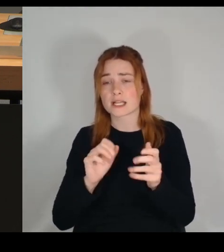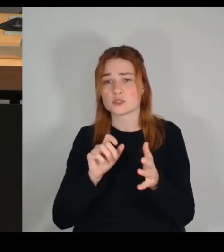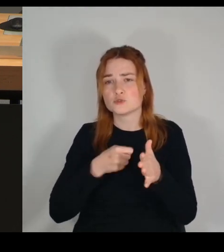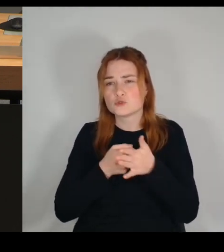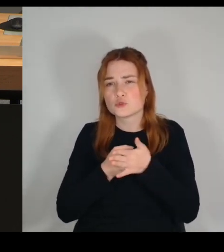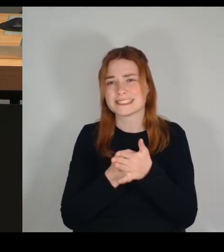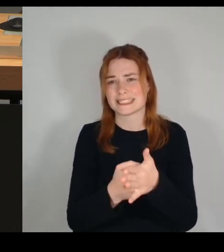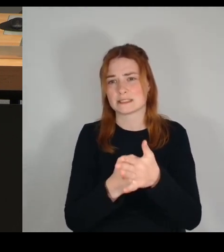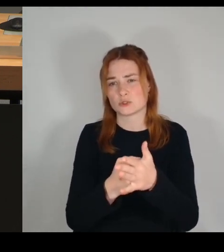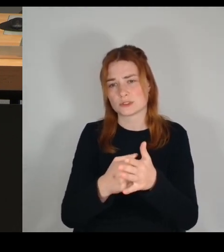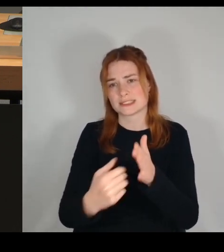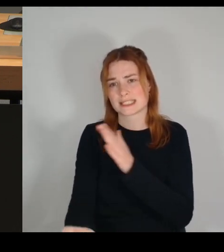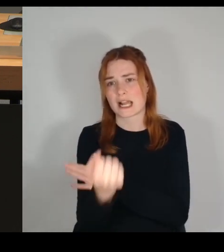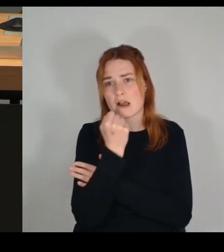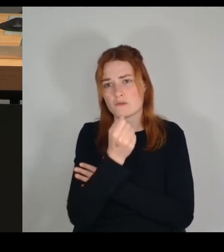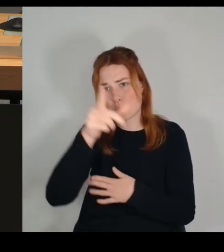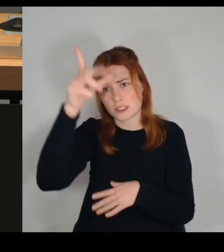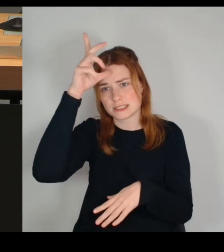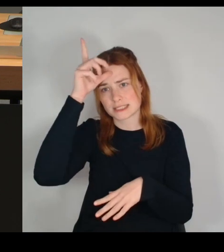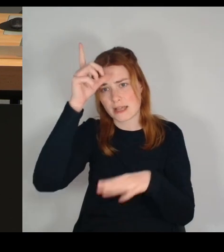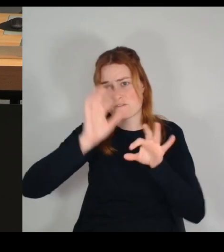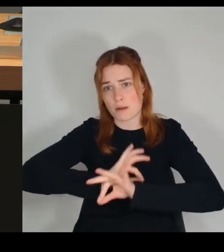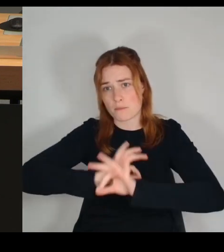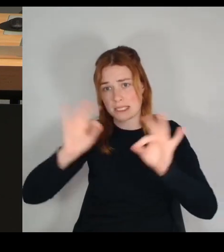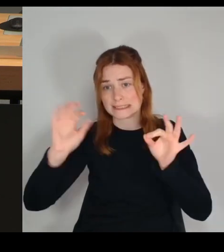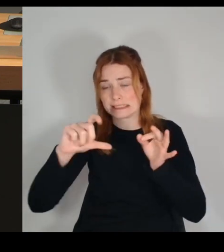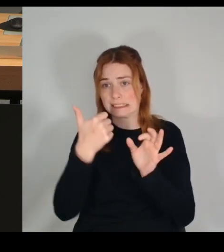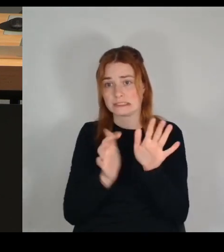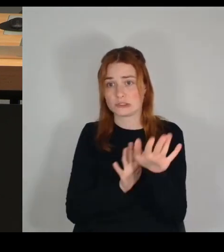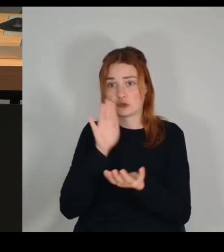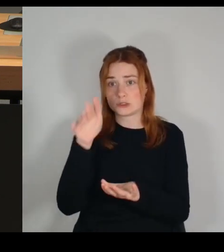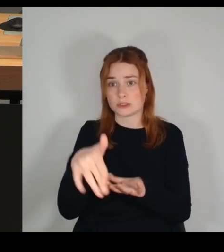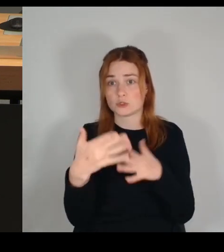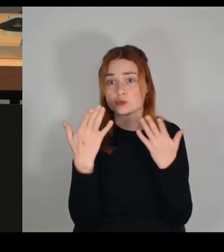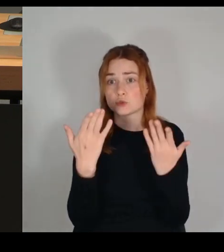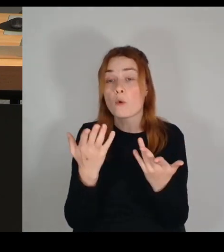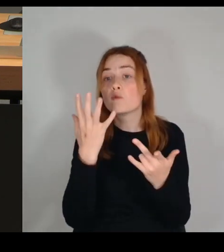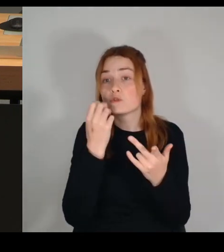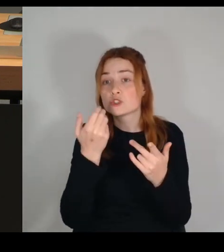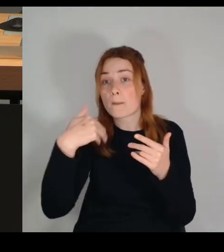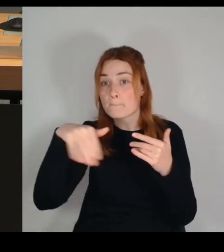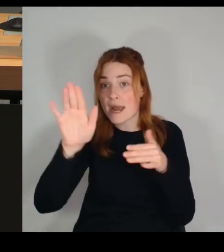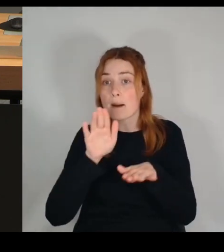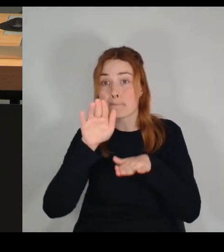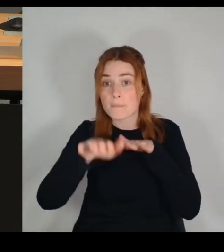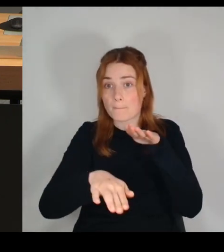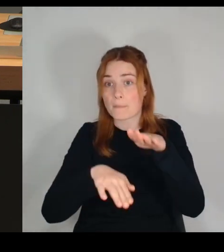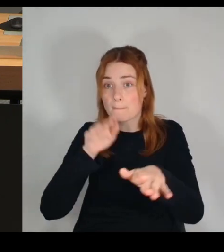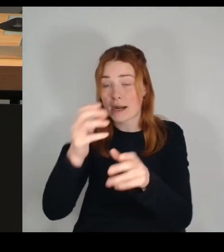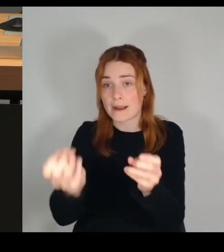werden noch weitere Schritte gehen und das AS OK weiter ertüchtigen. Und sicherlich werden wir dabei auch noch einmal das Thema der